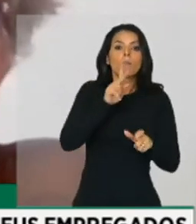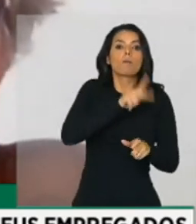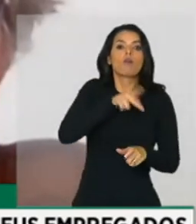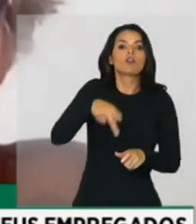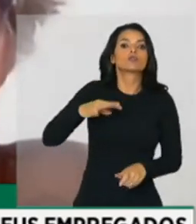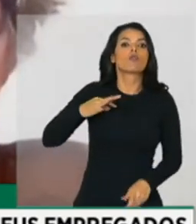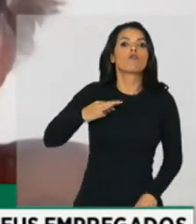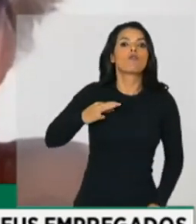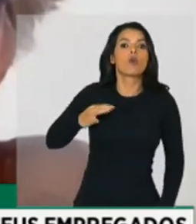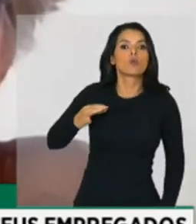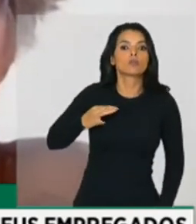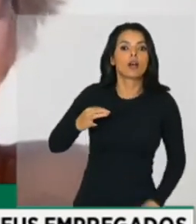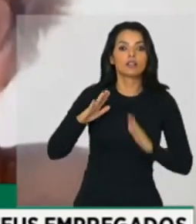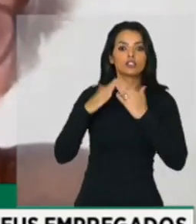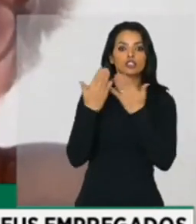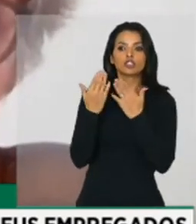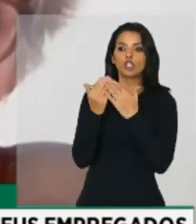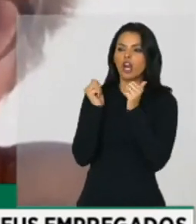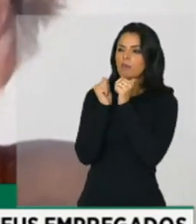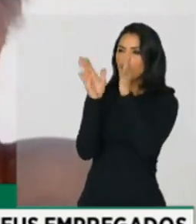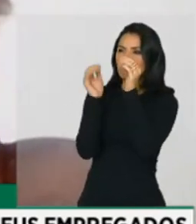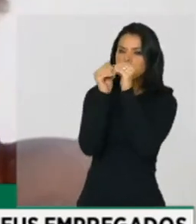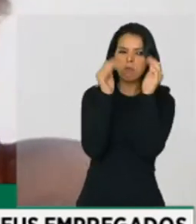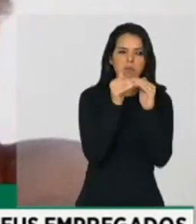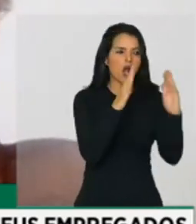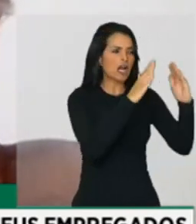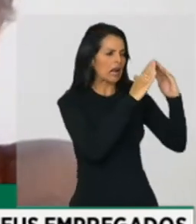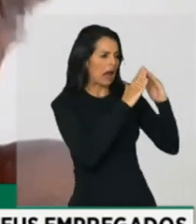EDUCADORES... VOLUNTÁRIOS... E FORAM DESTRUÍDAS TODAS AS CASAS COM EXCEÇÃO DE DUAS QUE FORAM PROTEGIDAS POR